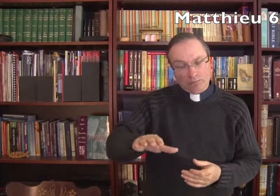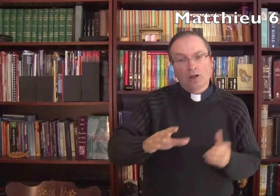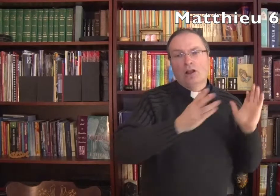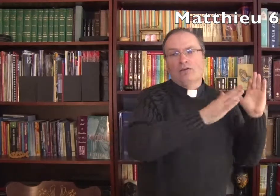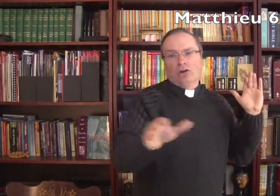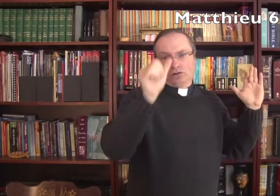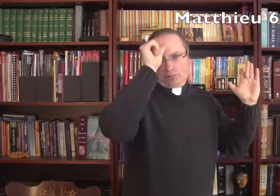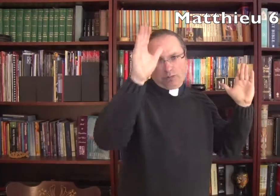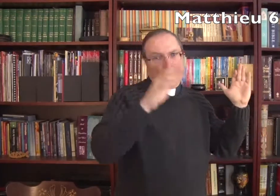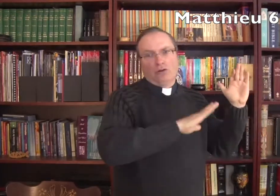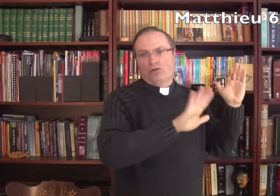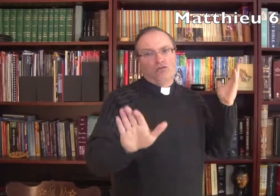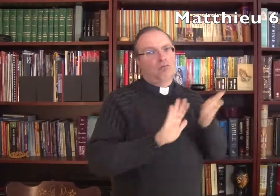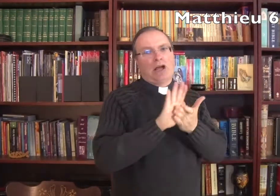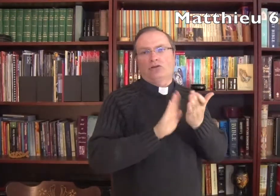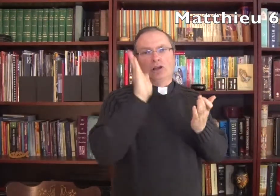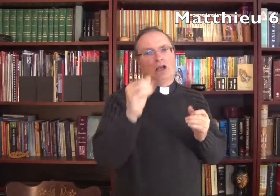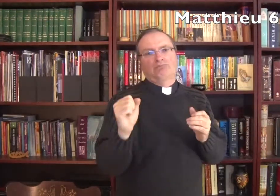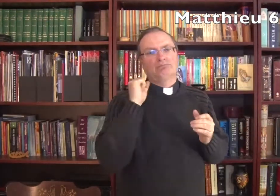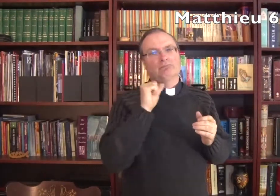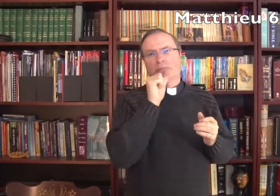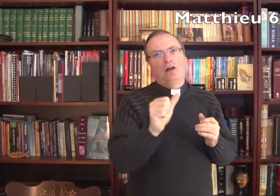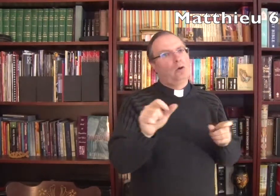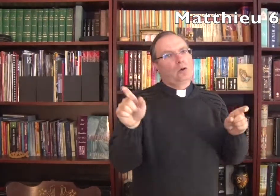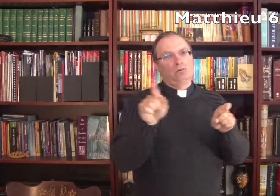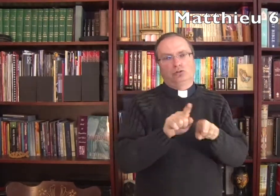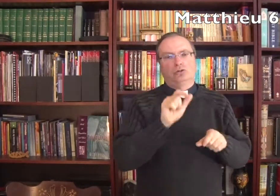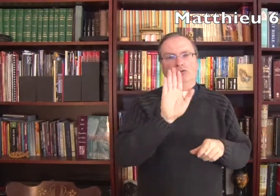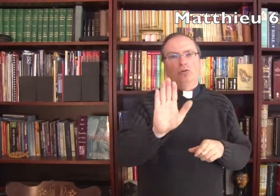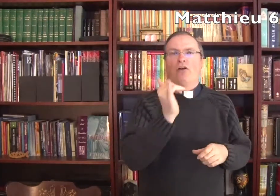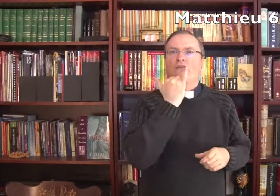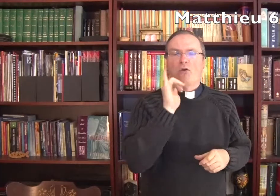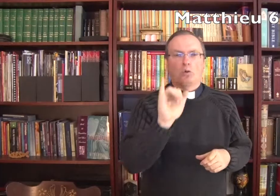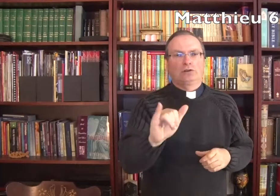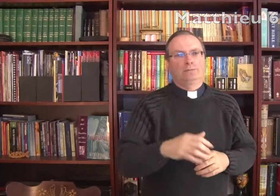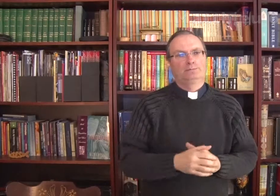votre Père ne vous pardonnera pas non plus vos fautes.